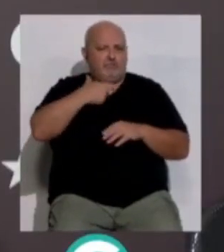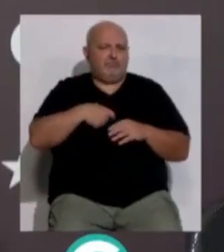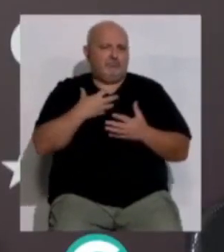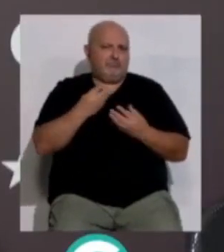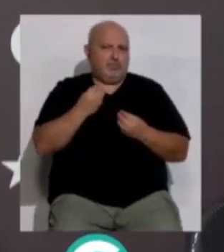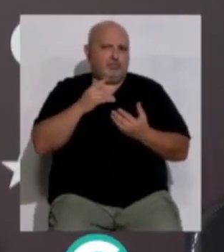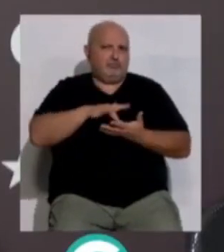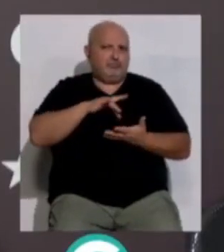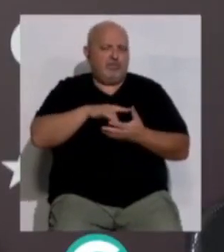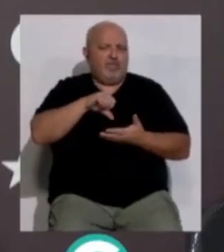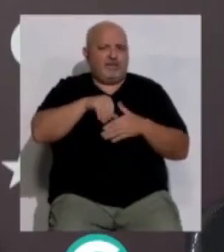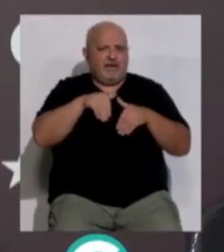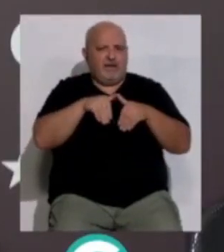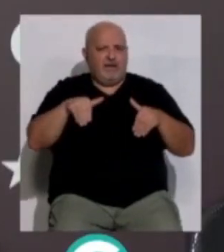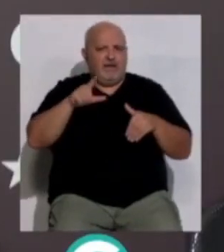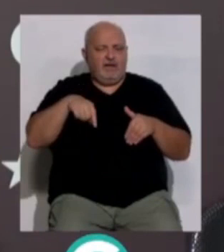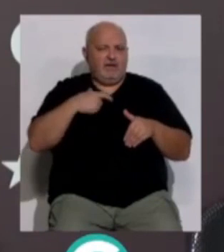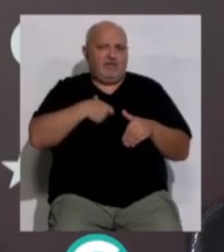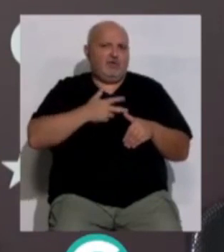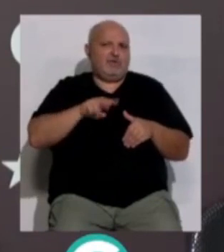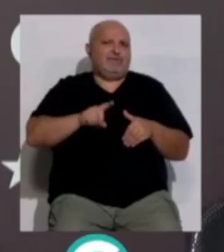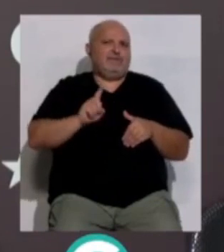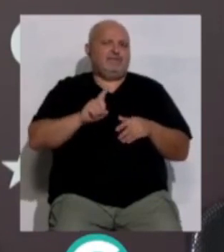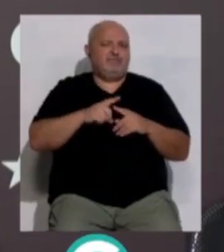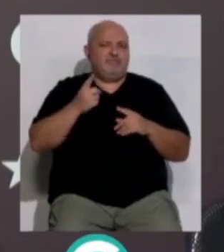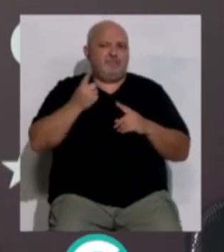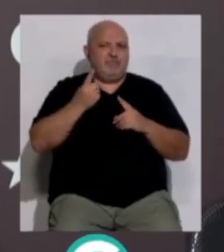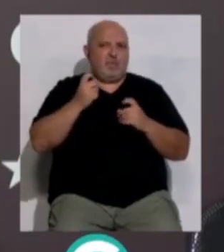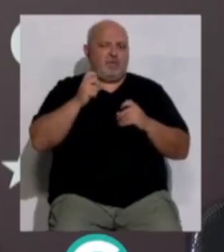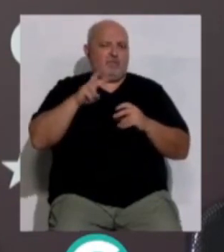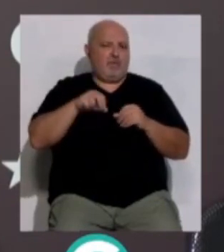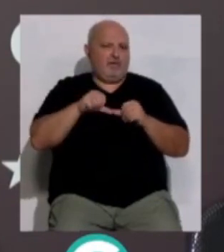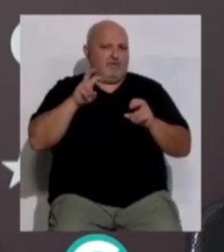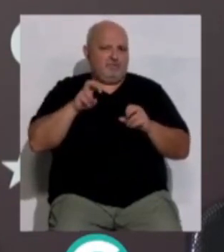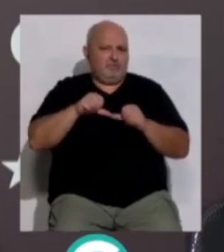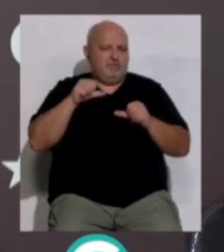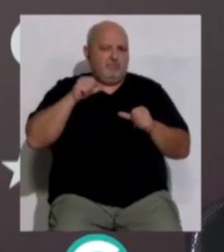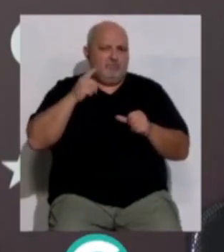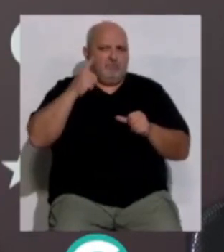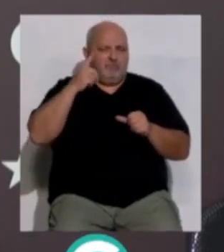de Central yo no es que no sea ninguna posición nueva para mí yo he jugado muchas temporadas de